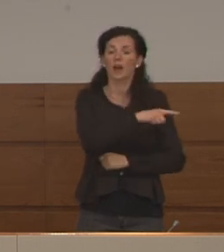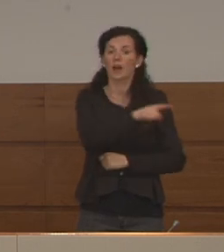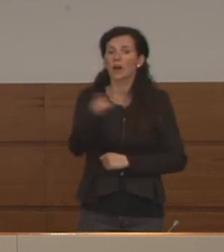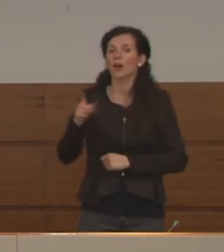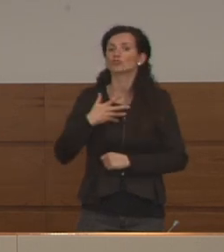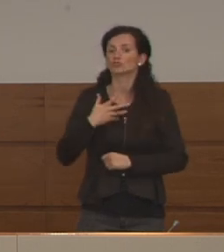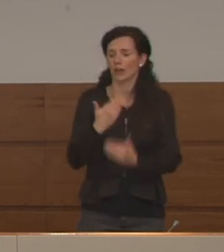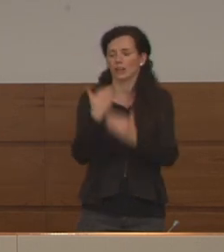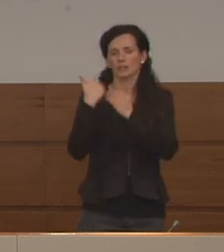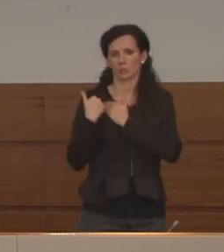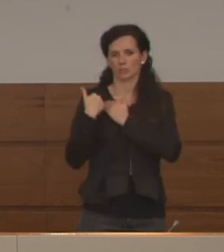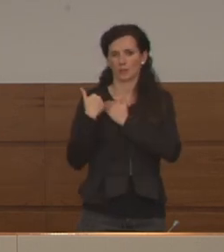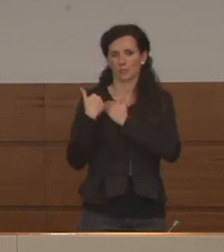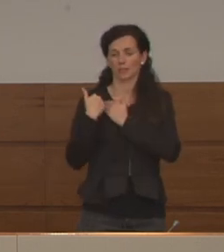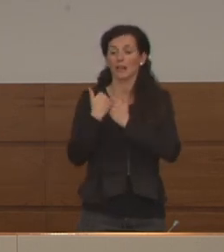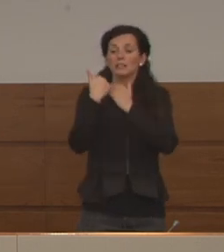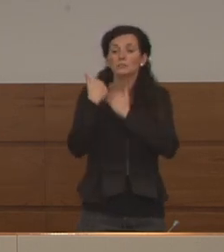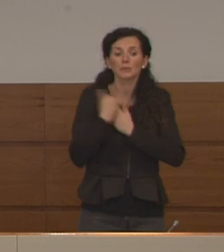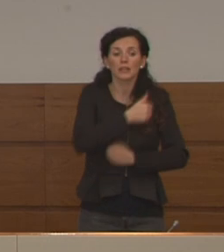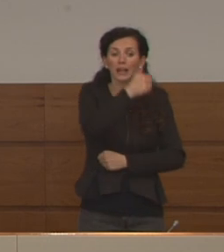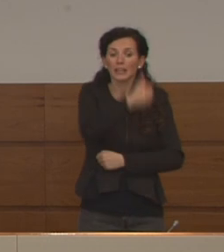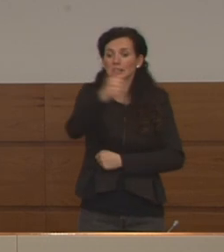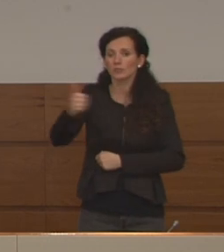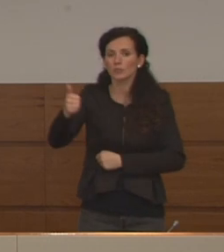Da questo punto di vista il lavoratore deve essere dotato di tutto